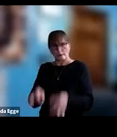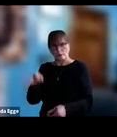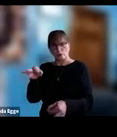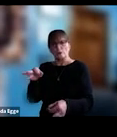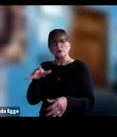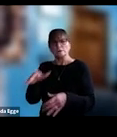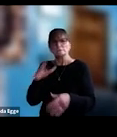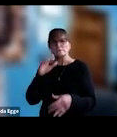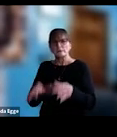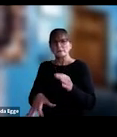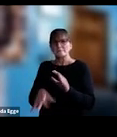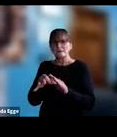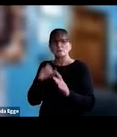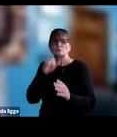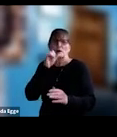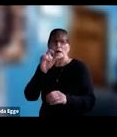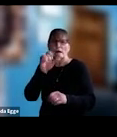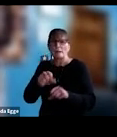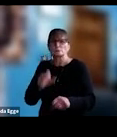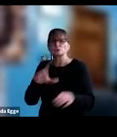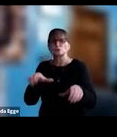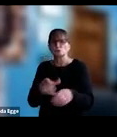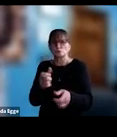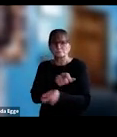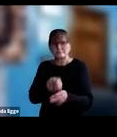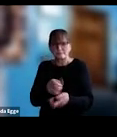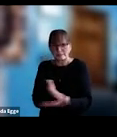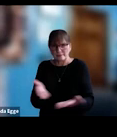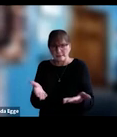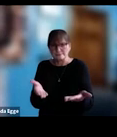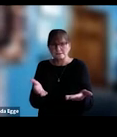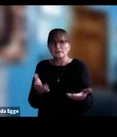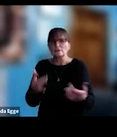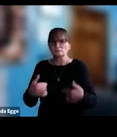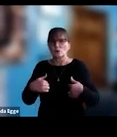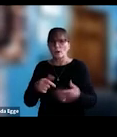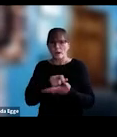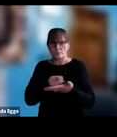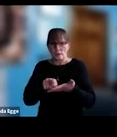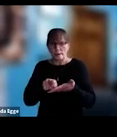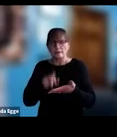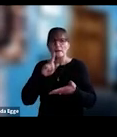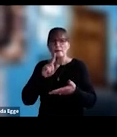y se comprobó que era incapaz de hacer ciertas cosas. Así que escribí: "La evaluación de capacidad